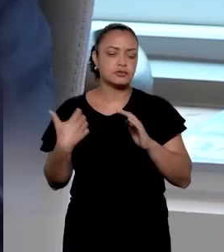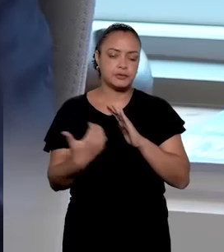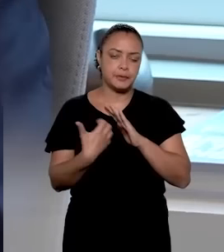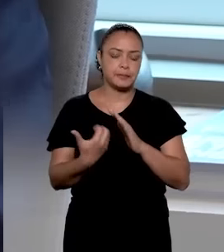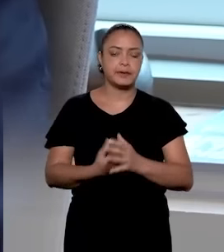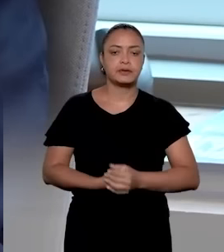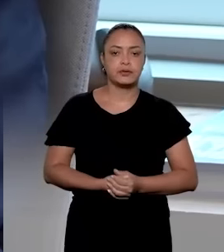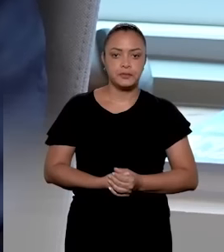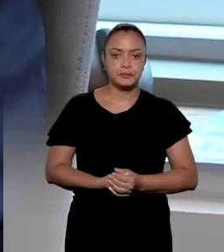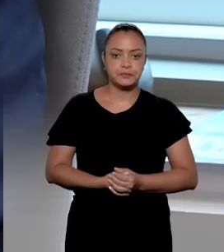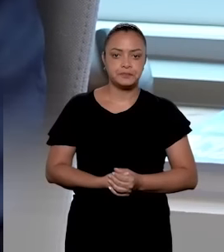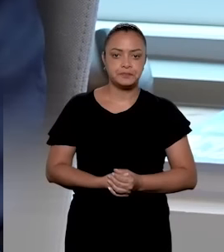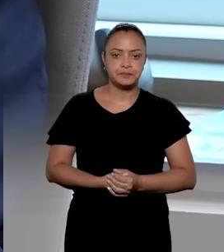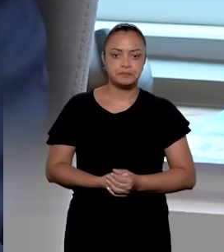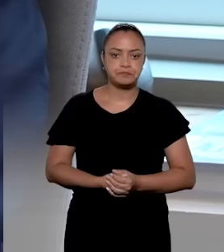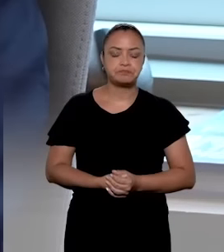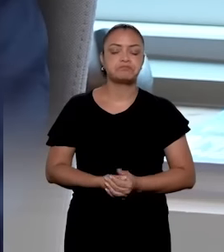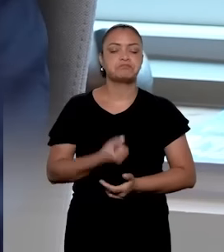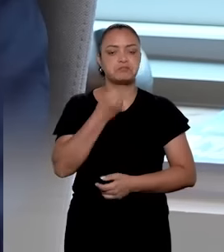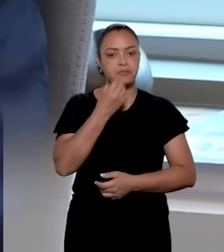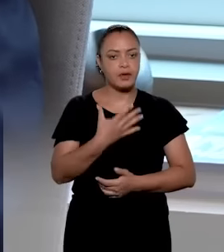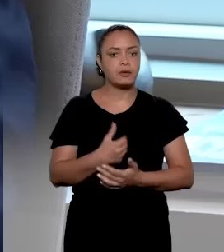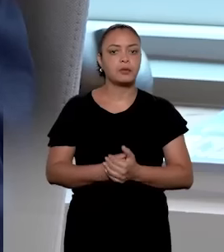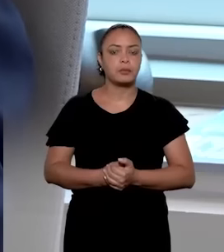Muito bom, excelente. Eu sou correntista do